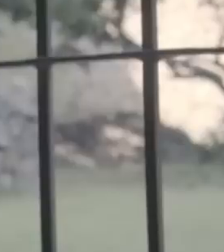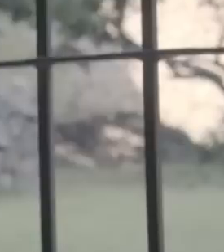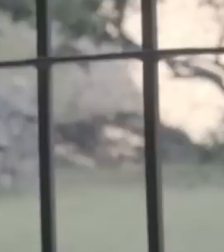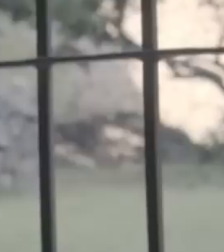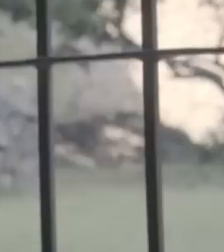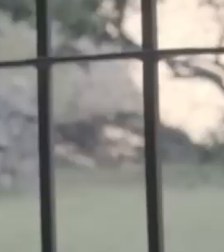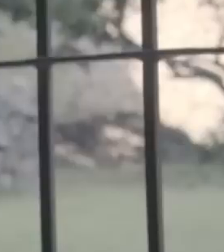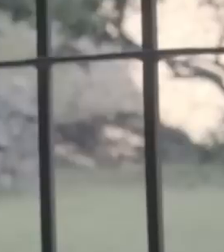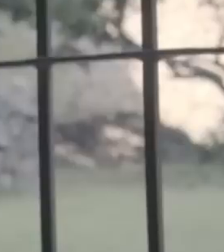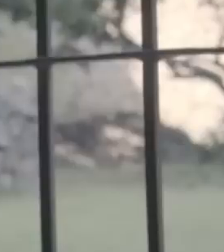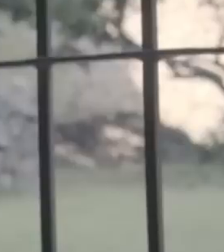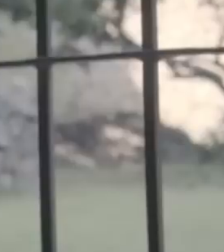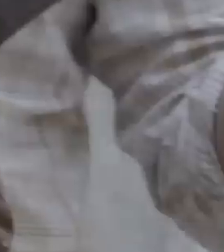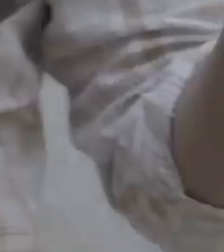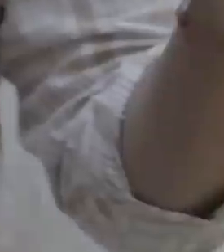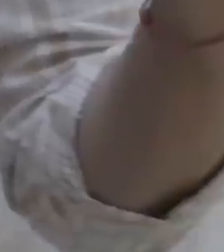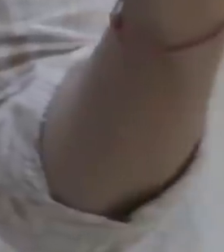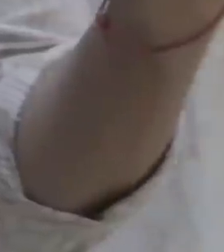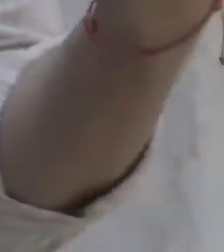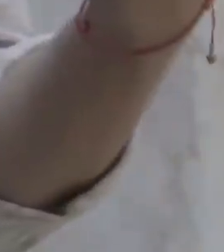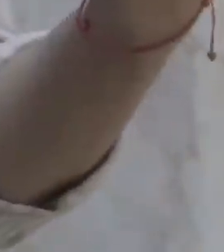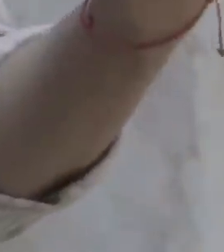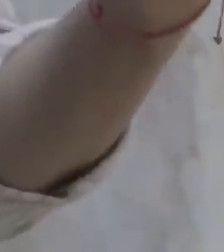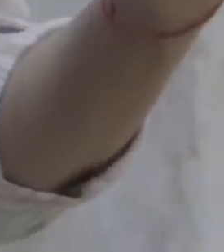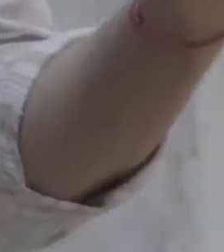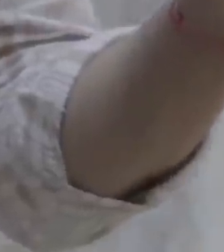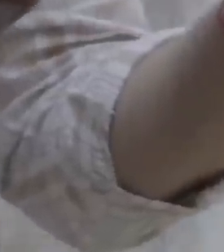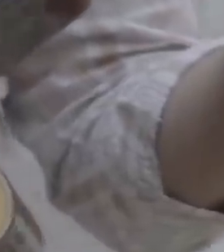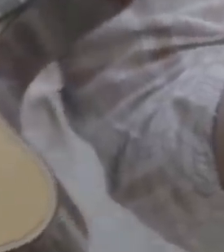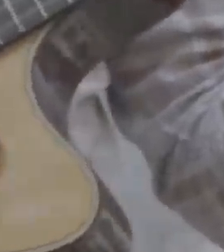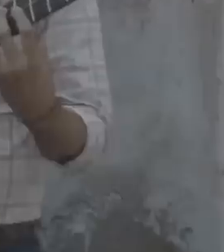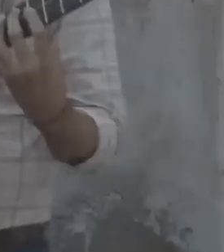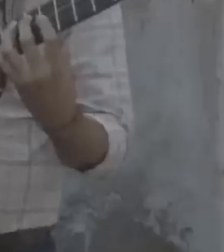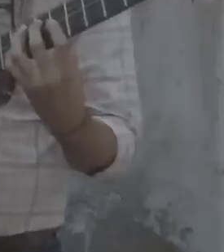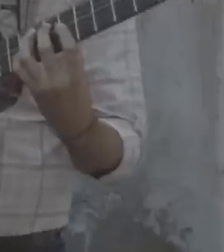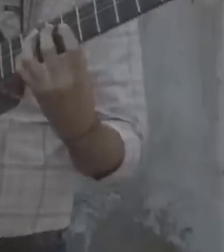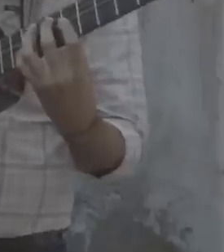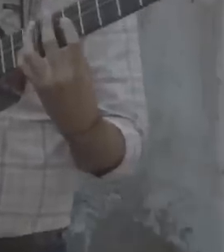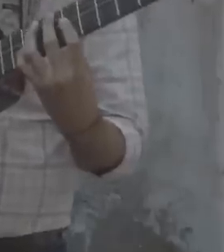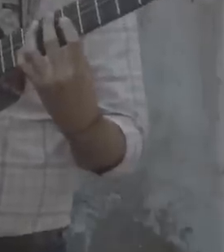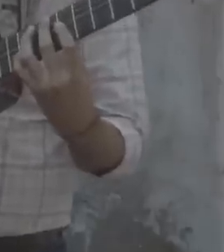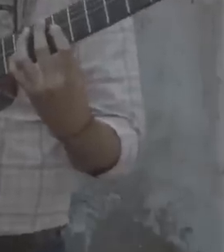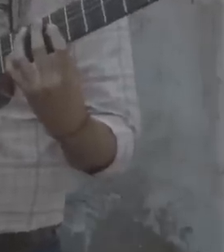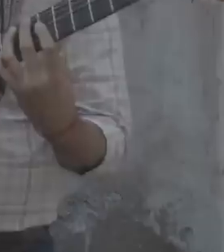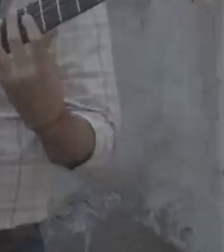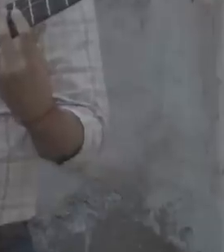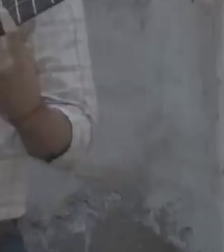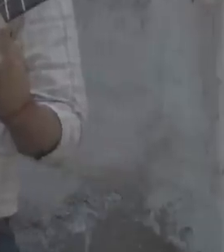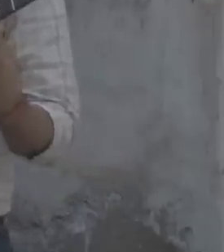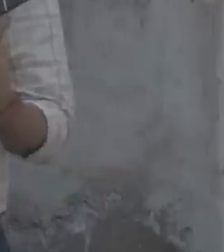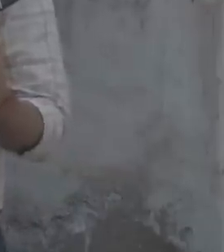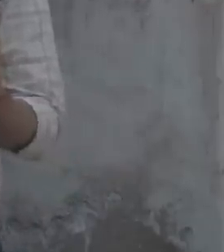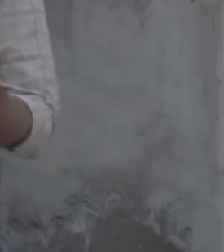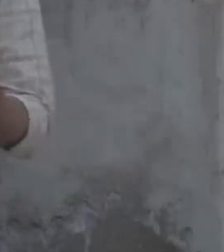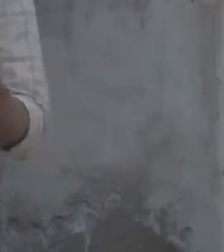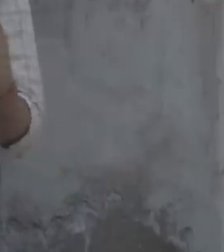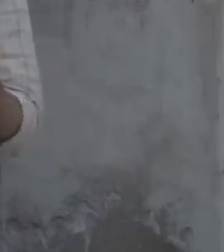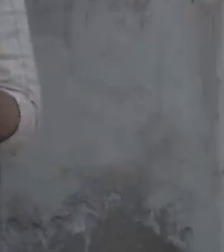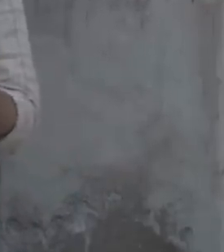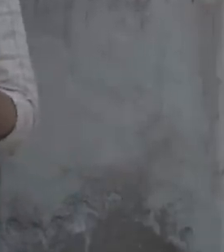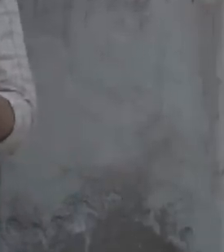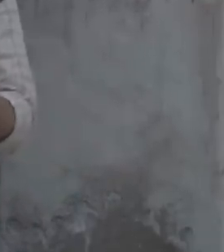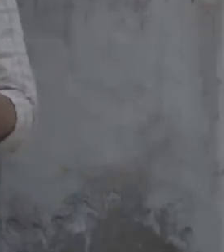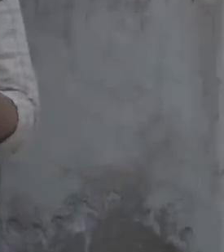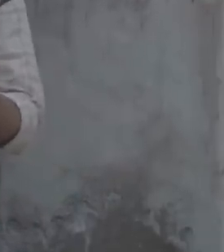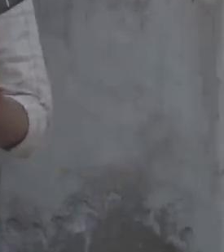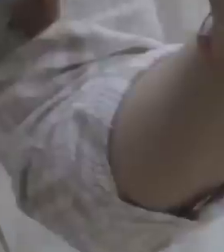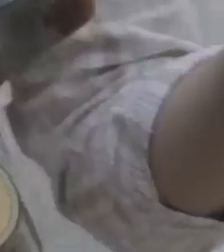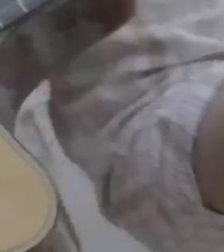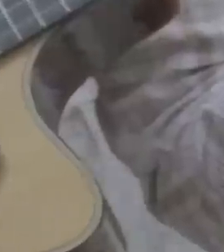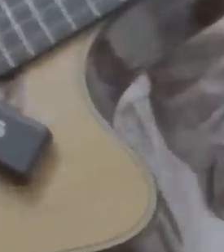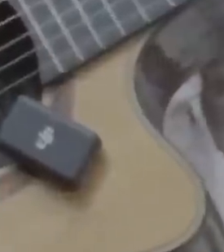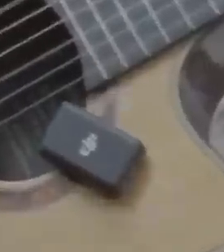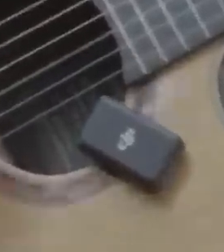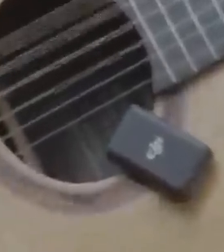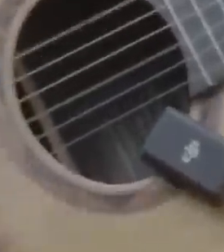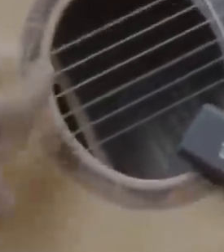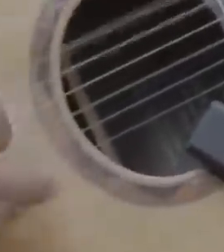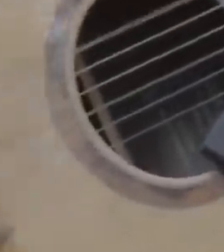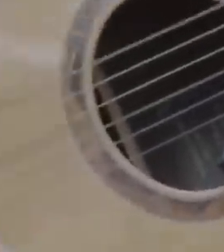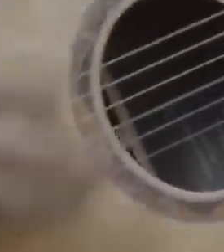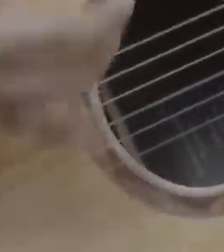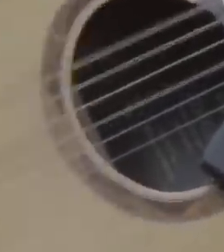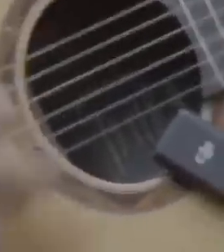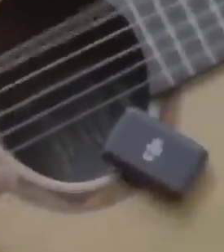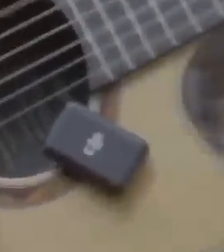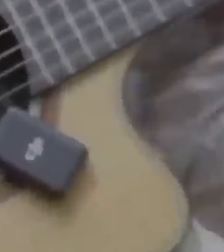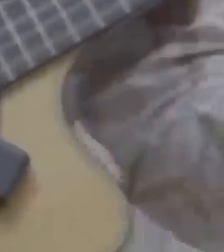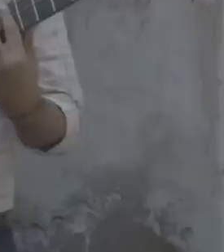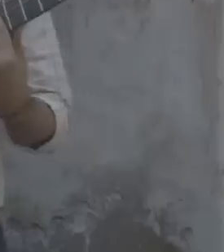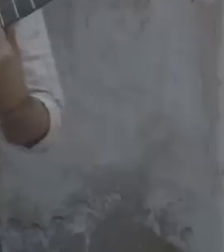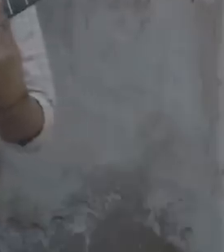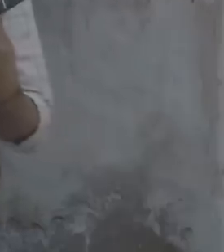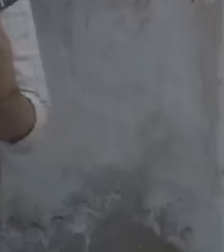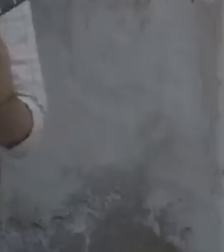acontecimiento sono al mar proceloso les vengo a contar lo que a mí me pasó